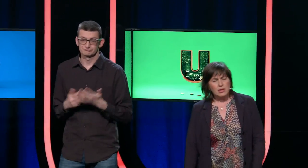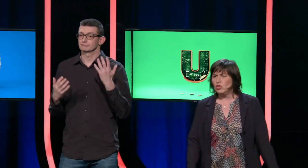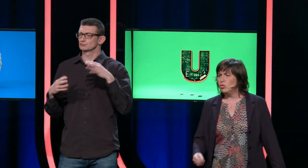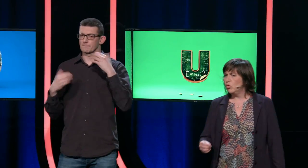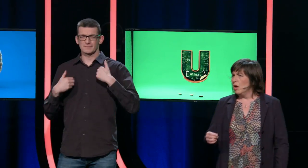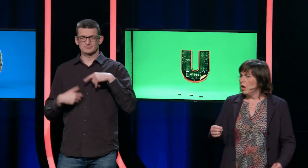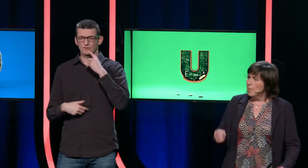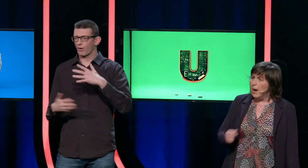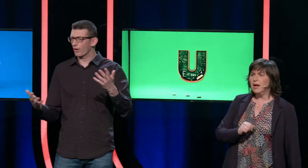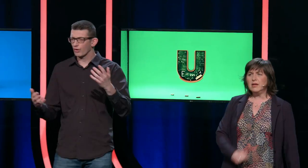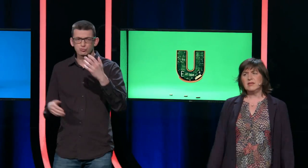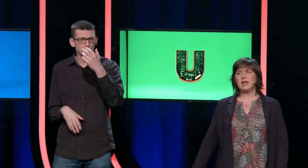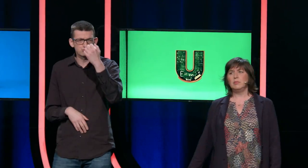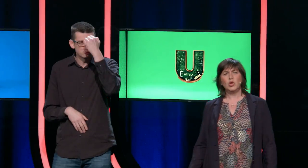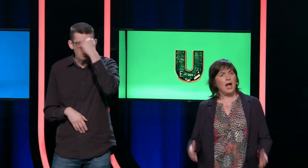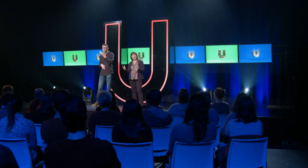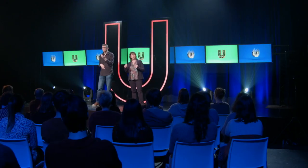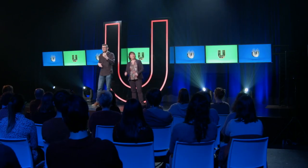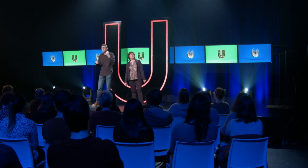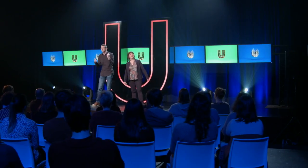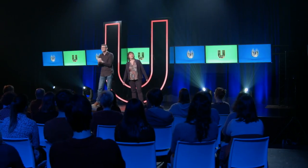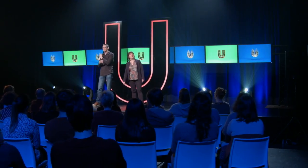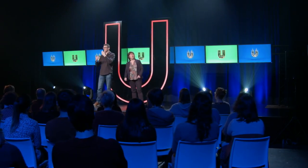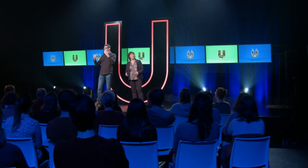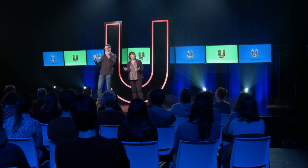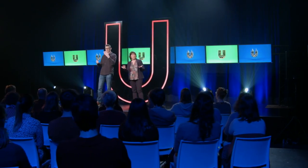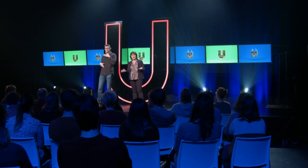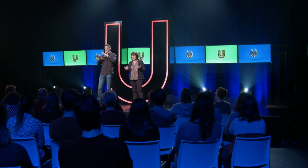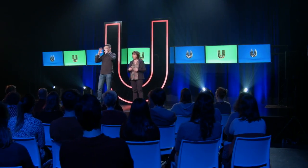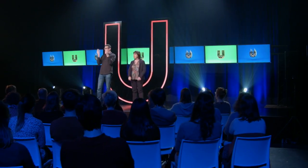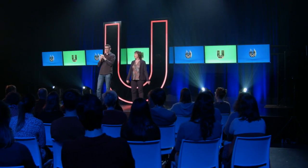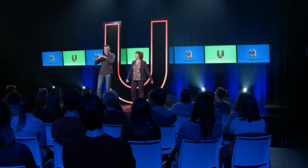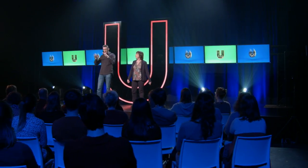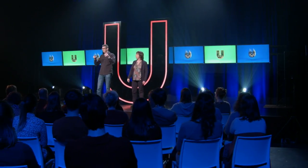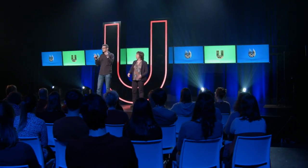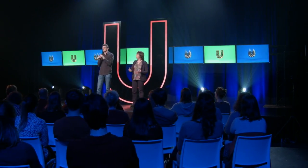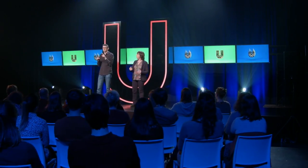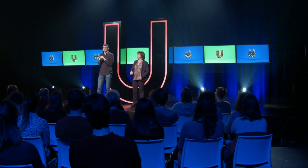Dat zou toch gemakkelijker zijn, mochten alle dove mensen dezelfde gebarentaal kennen?